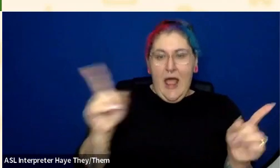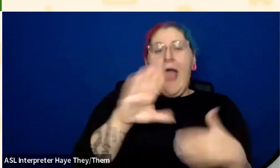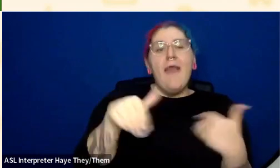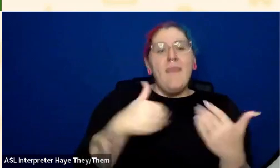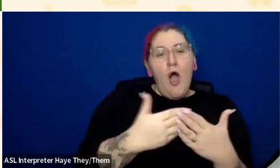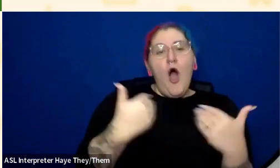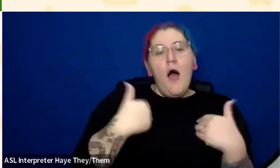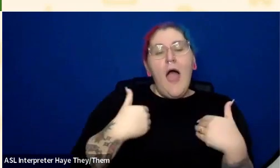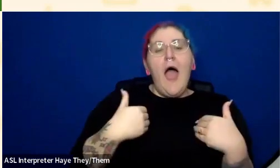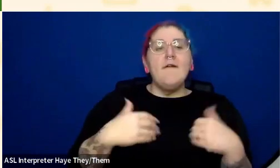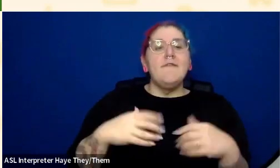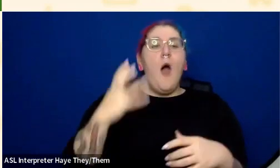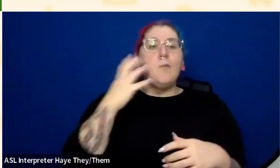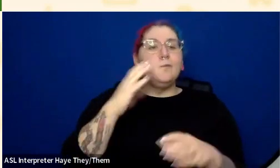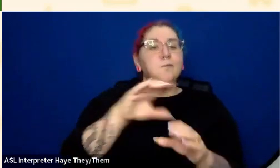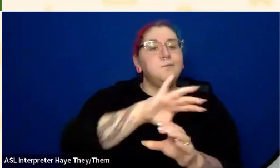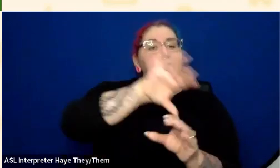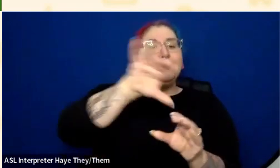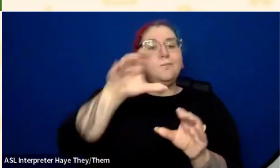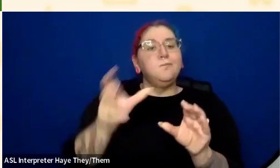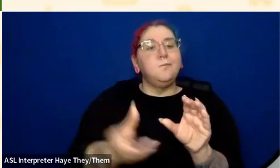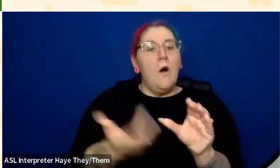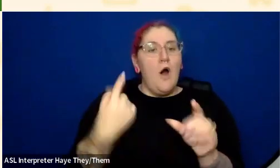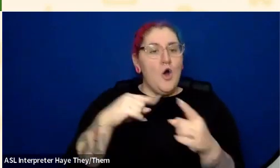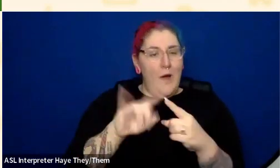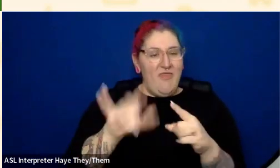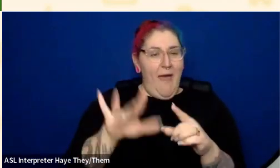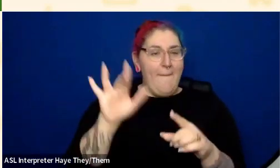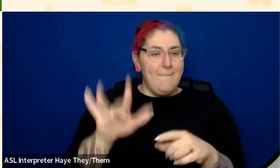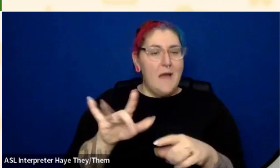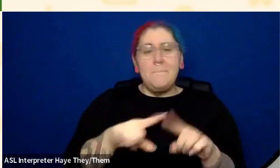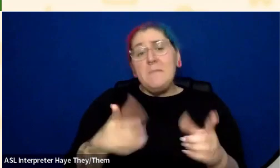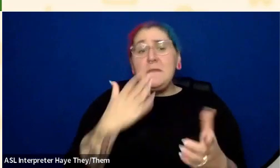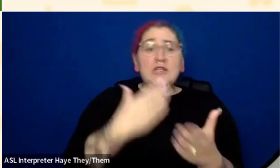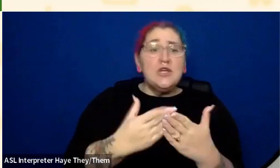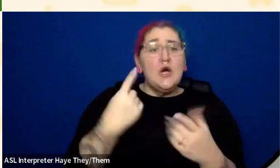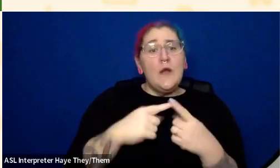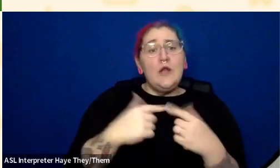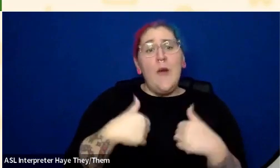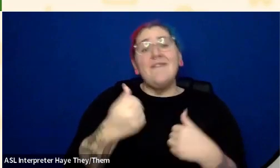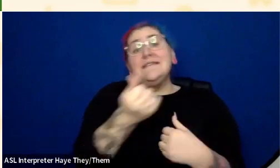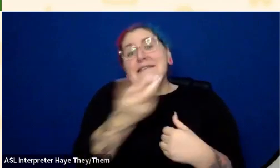Es un poco más claro y esto es realmente bueno para más de dos opciones. Entonces supe que quería seguir con el interruptor.